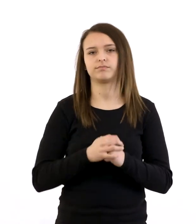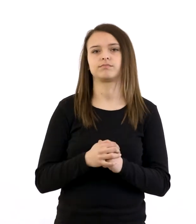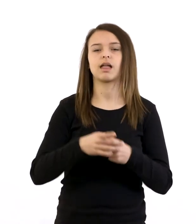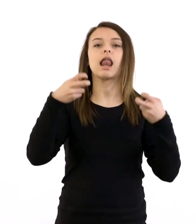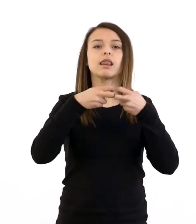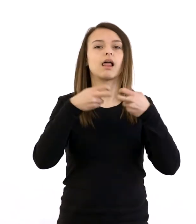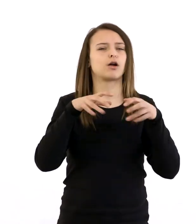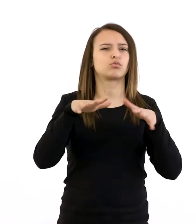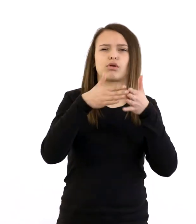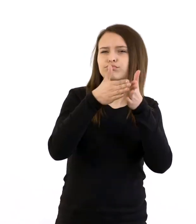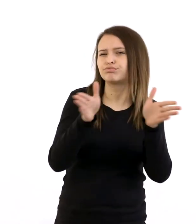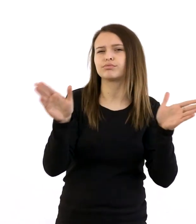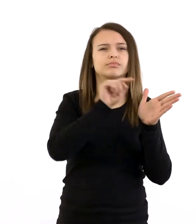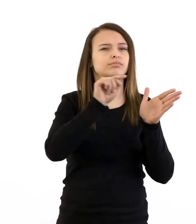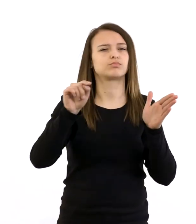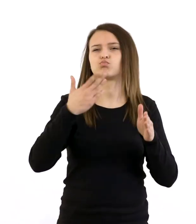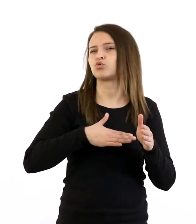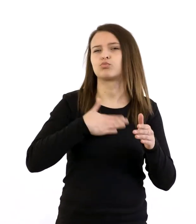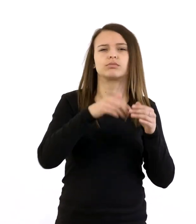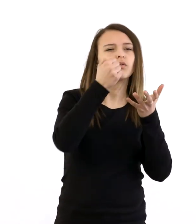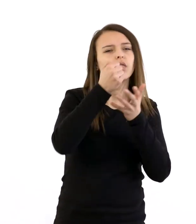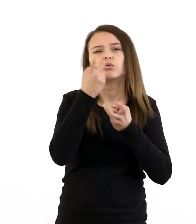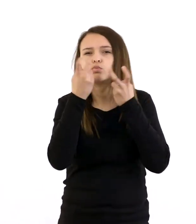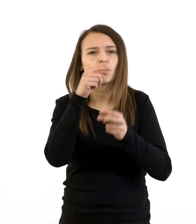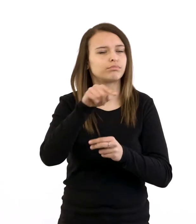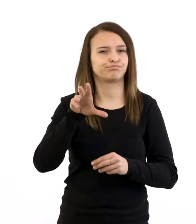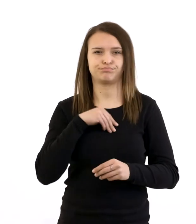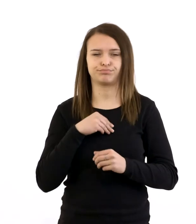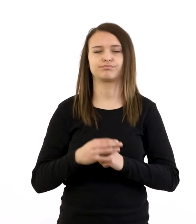Internet daje wiele możliwości dotarcia do darczyńców.